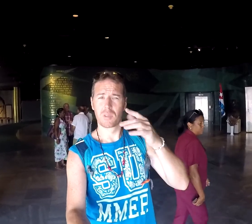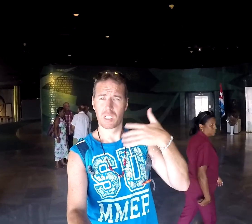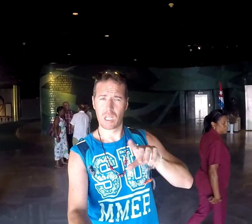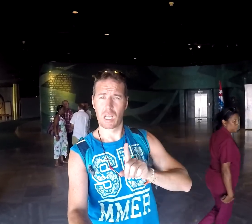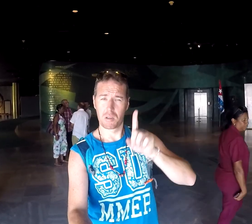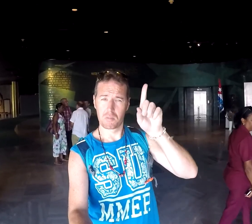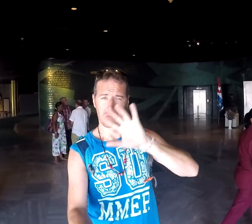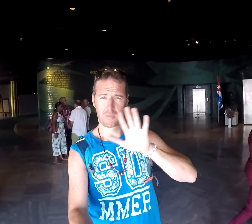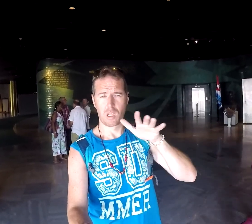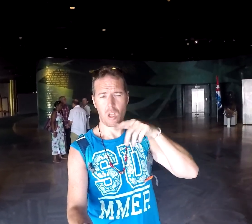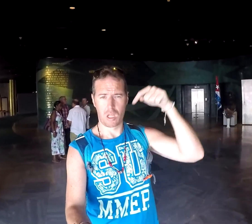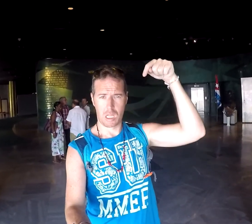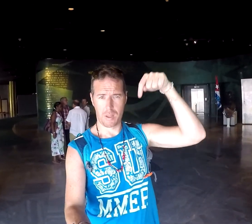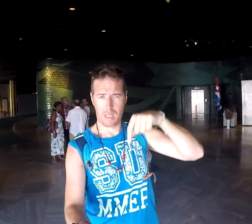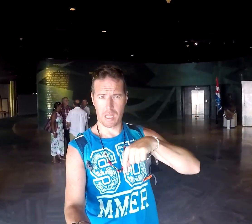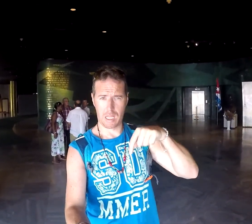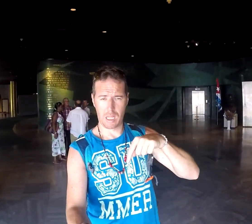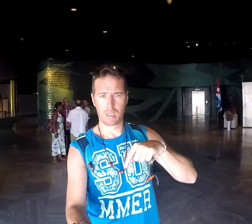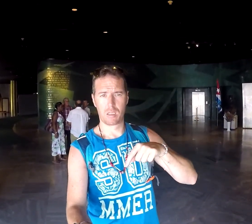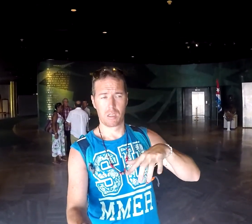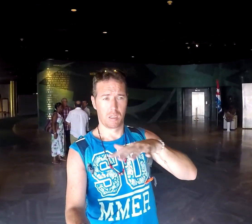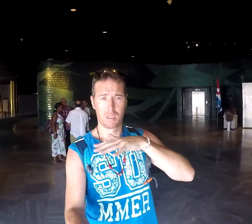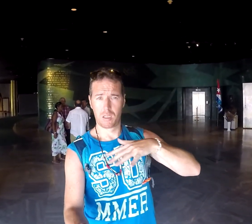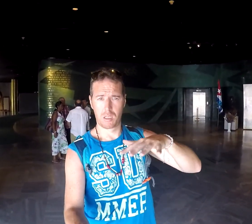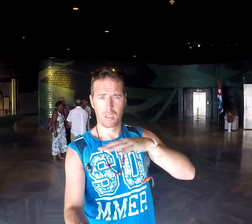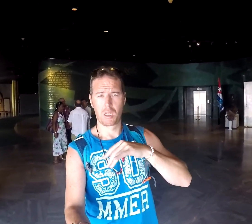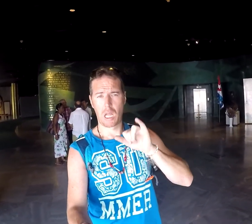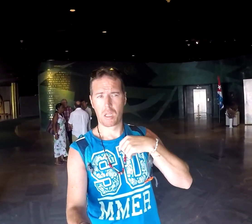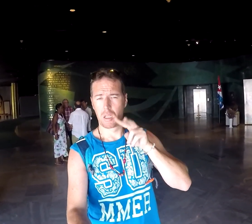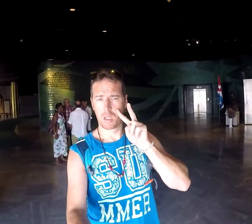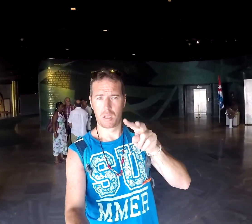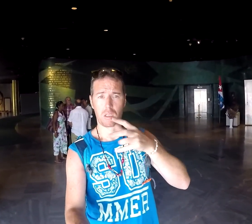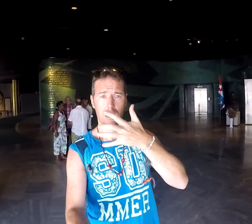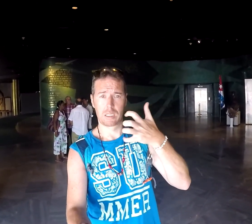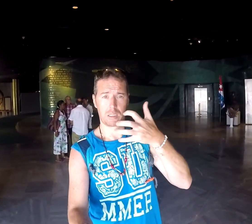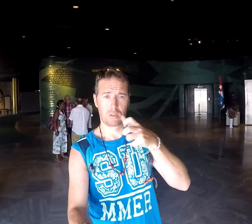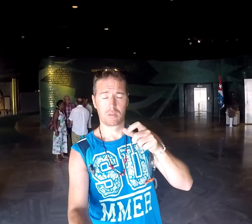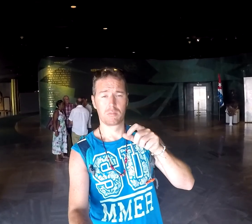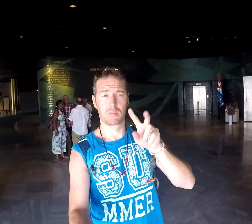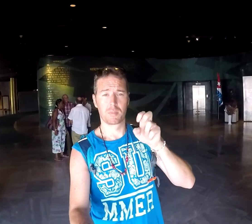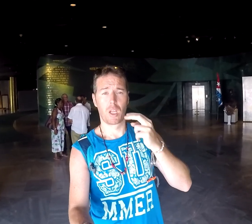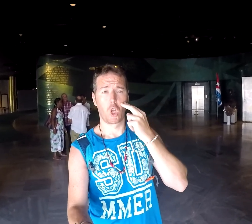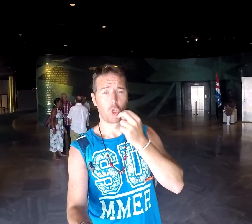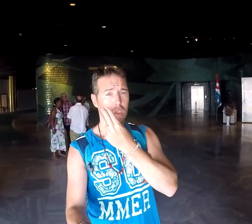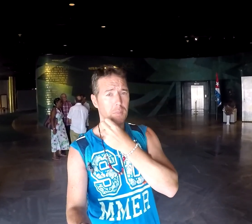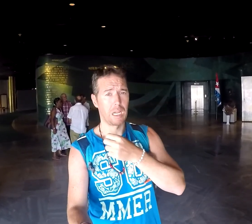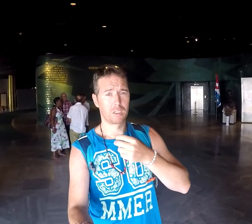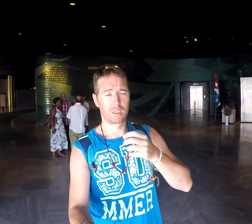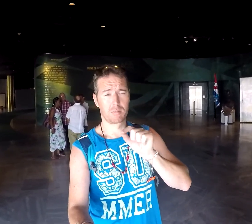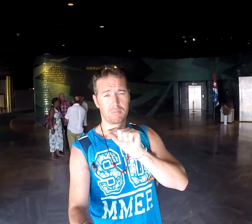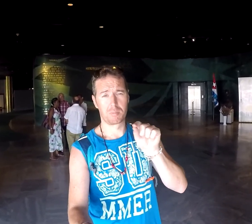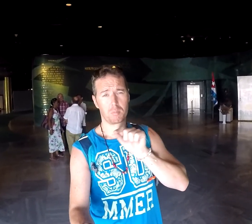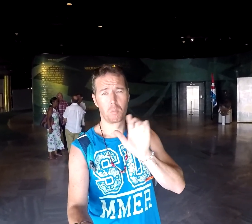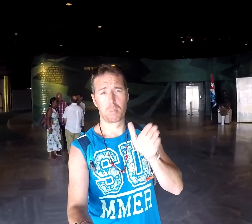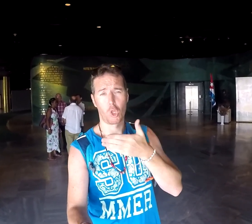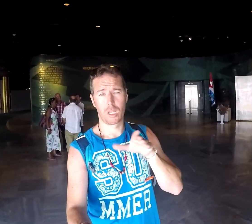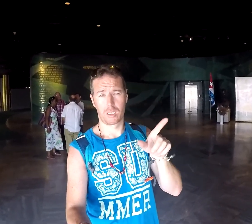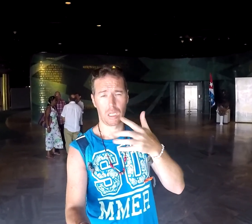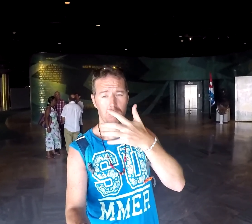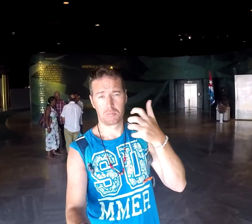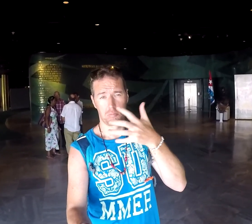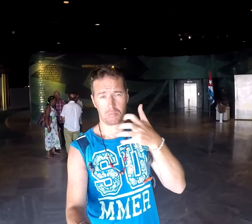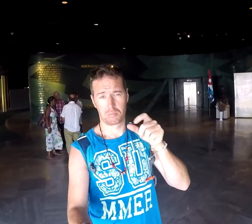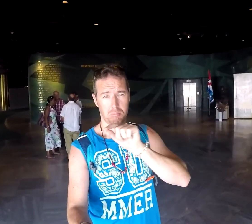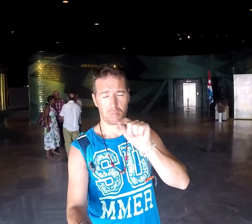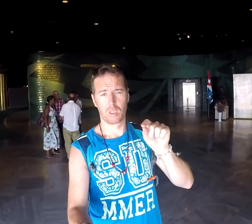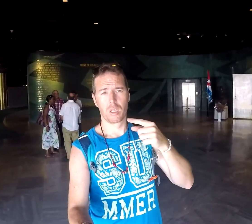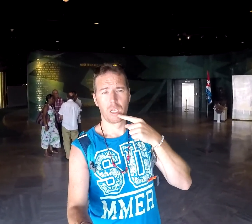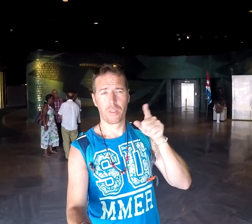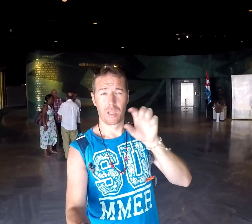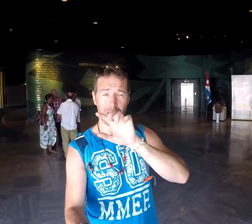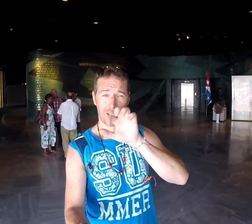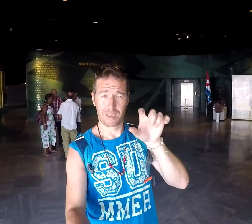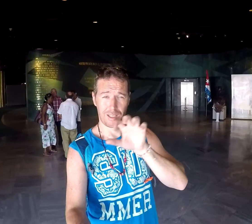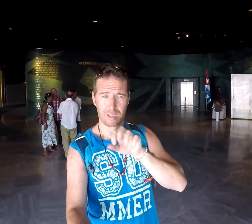Ya hemos visto arriba, ahora estamos en la planta baja, ahí está el texto que escribió el poeta José Martí